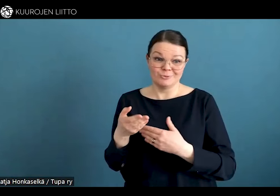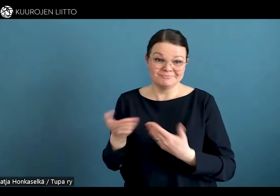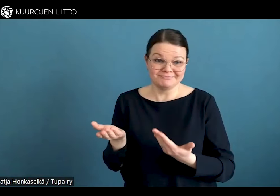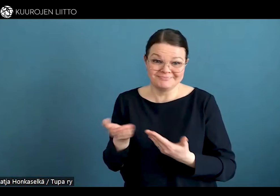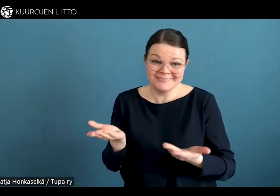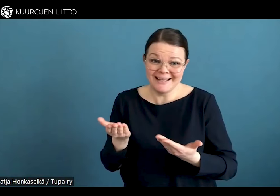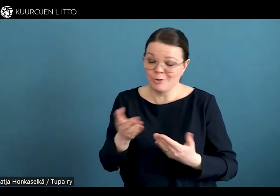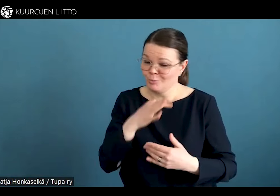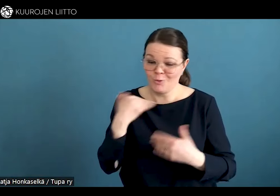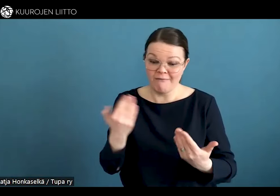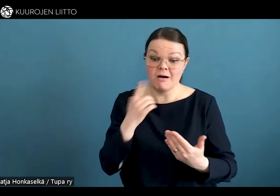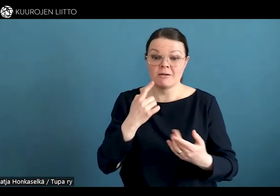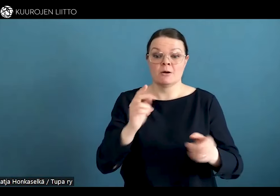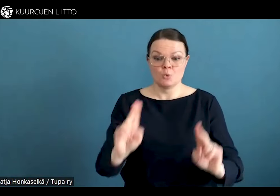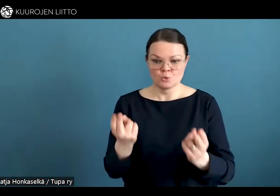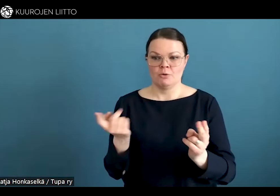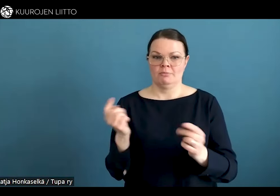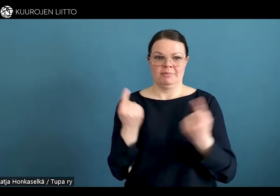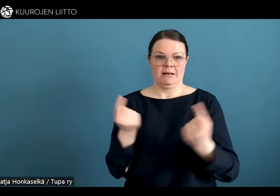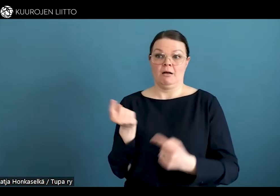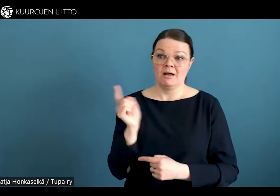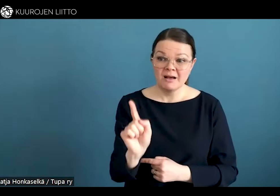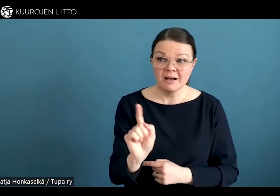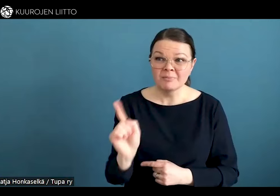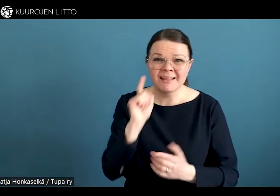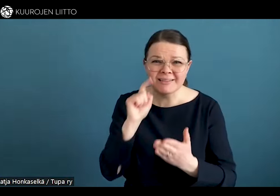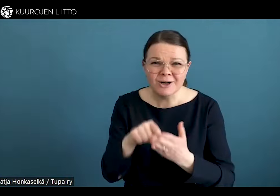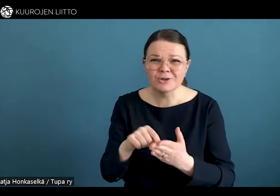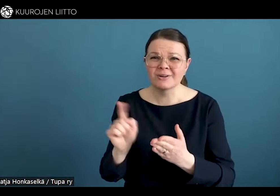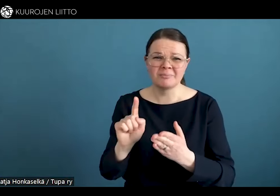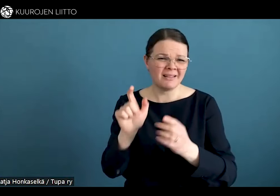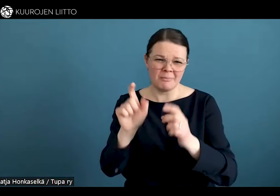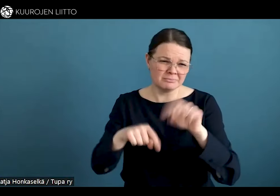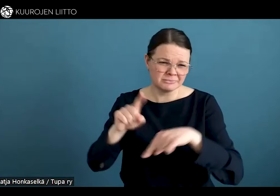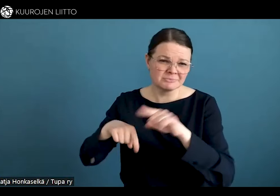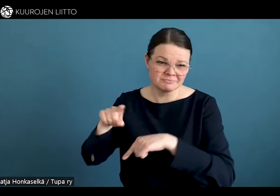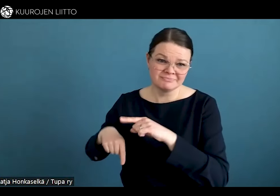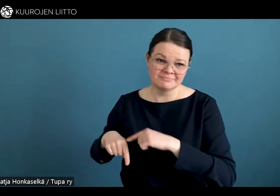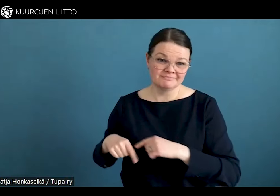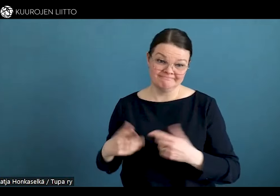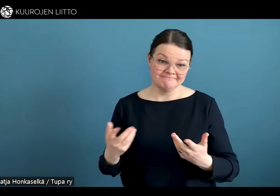itselleen täysin uuteen tilanteeseen ja selvittämään kaikenlaisia asioita.